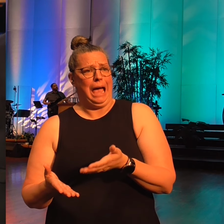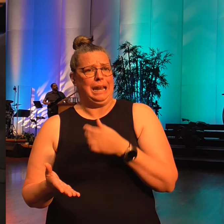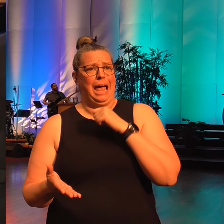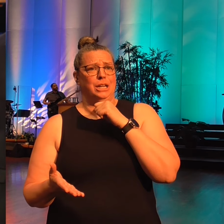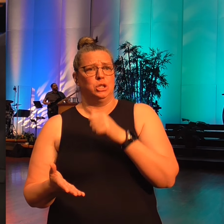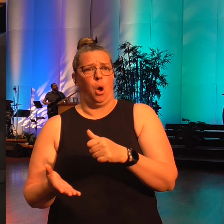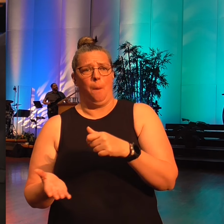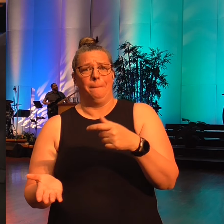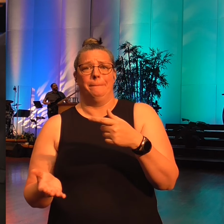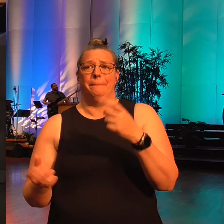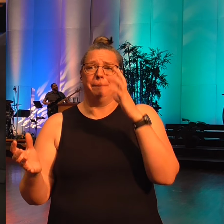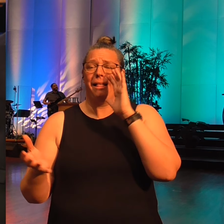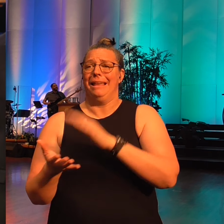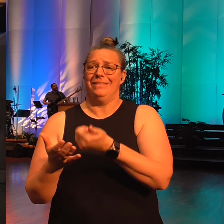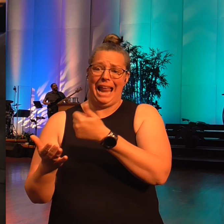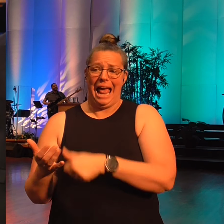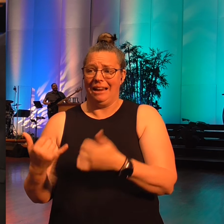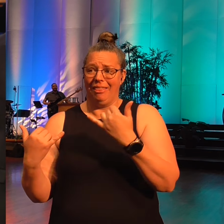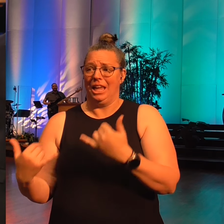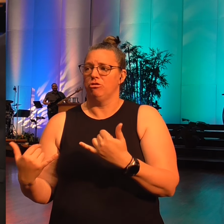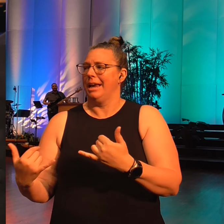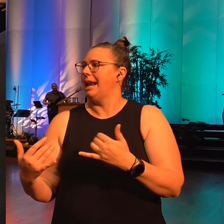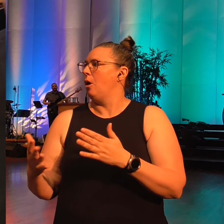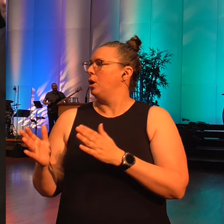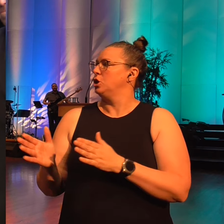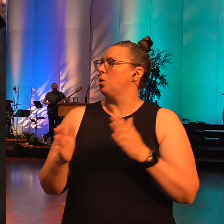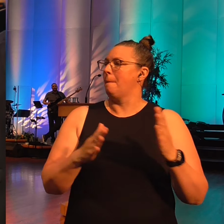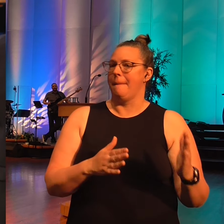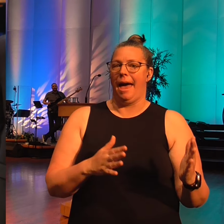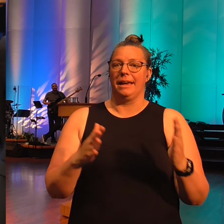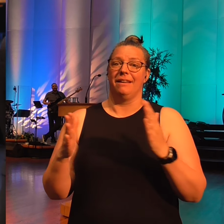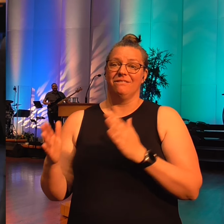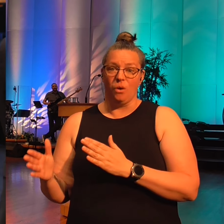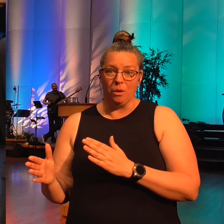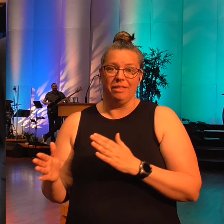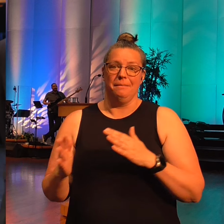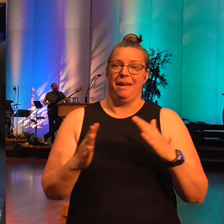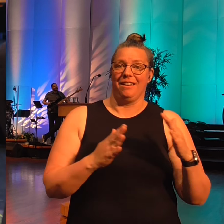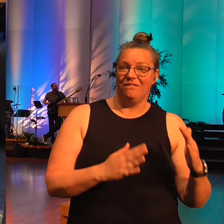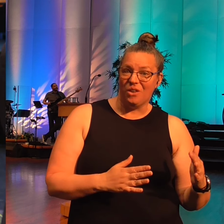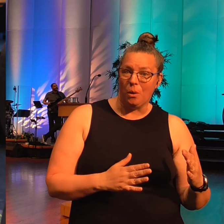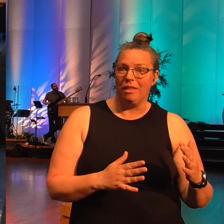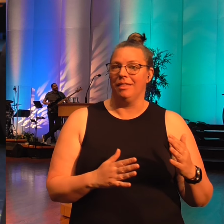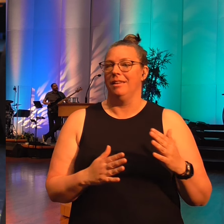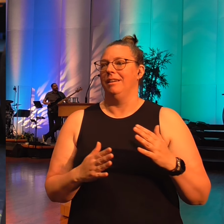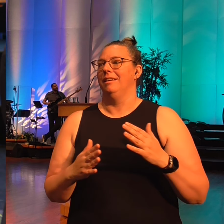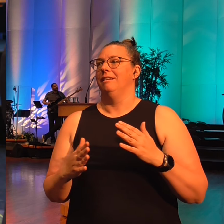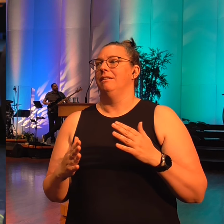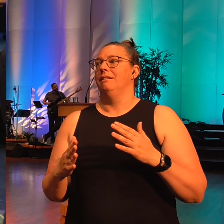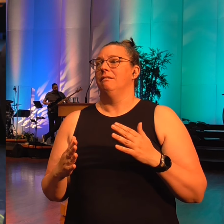Ahora no creo en nada. Cierto. Y vas y vienes, vas y vienes, y eso te quita mucho